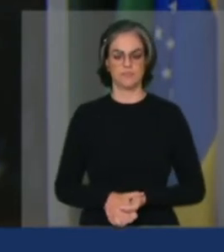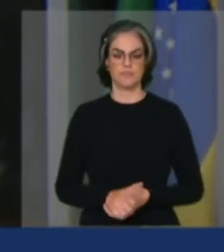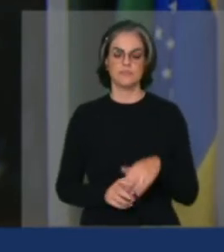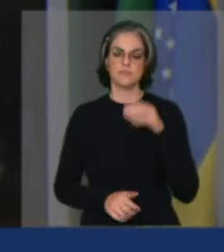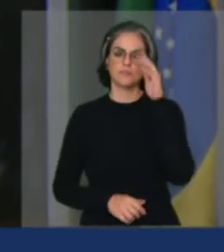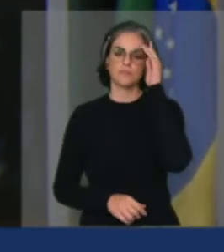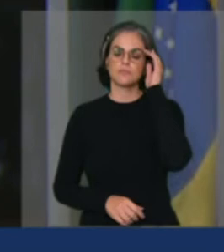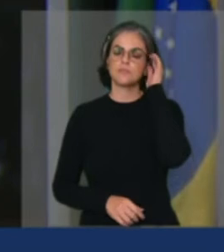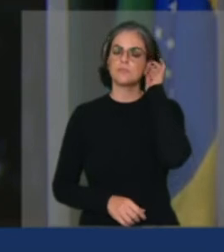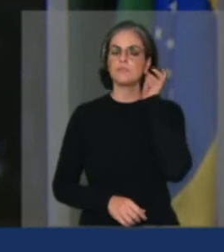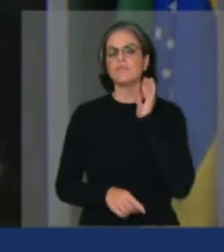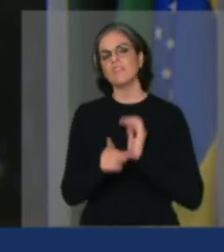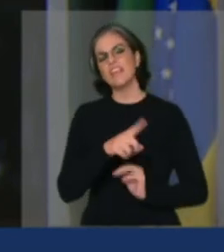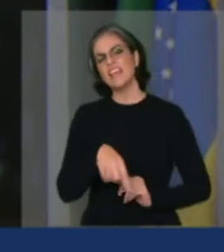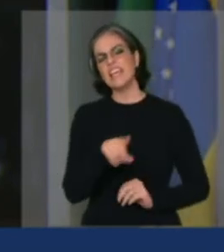AÍ , DISSERAM: MAS ELES SÃO ESPECIALISTAS EM INTERVENÇÃO